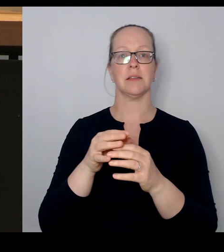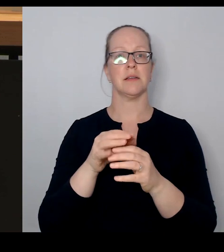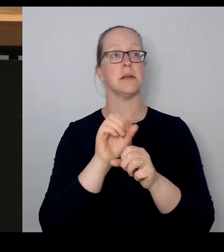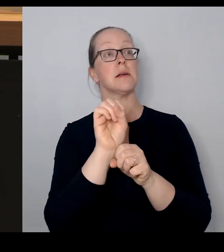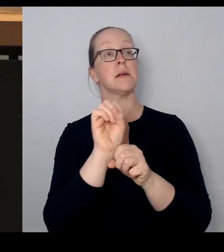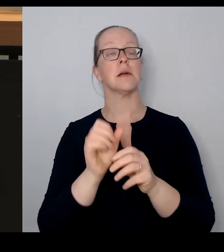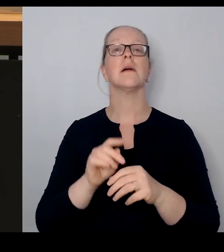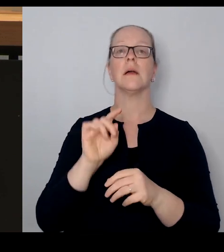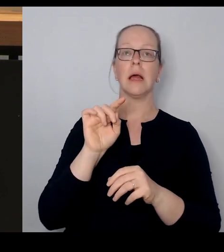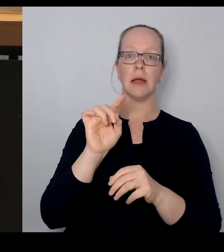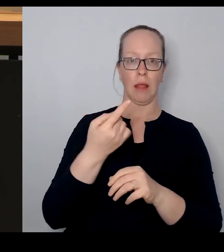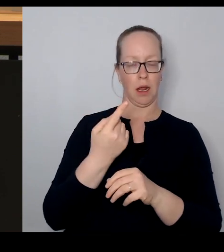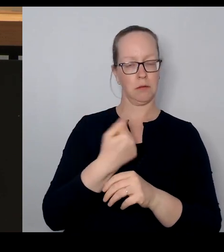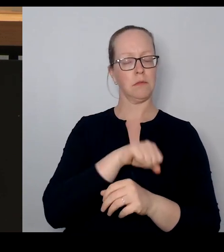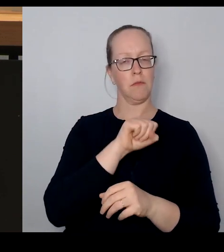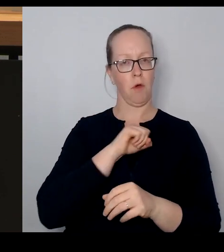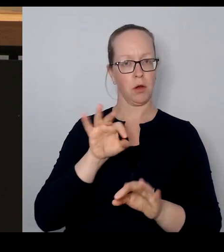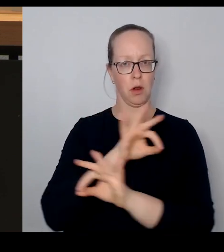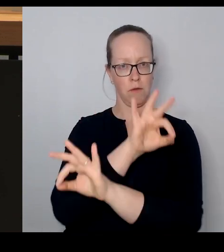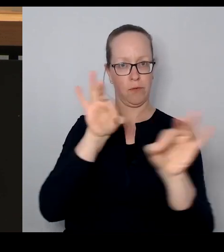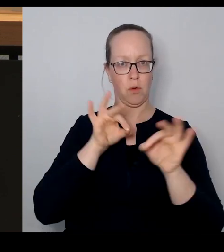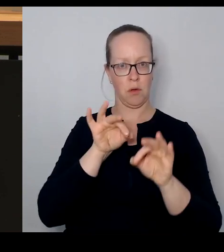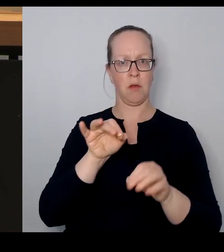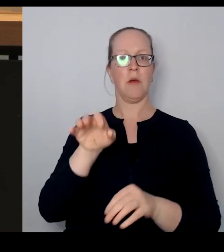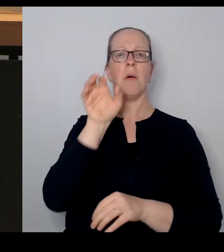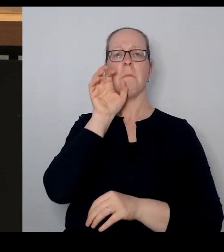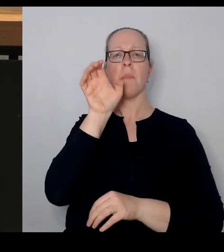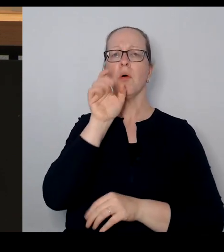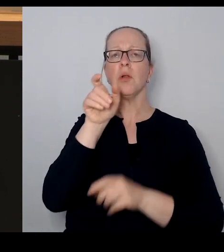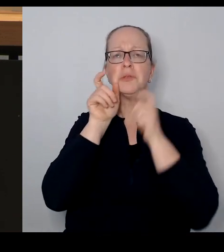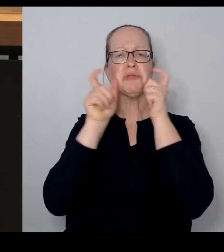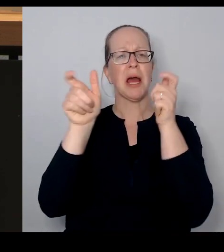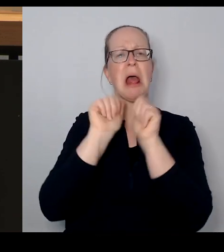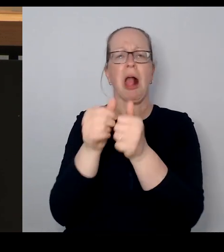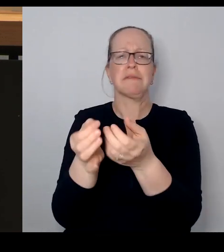Also es geht hier um die Stadt und es geht um die Mitarbeiterinnen und Mitarbeiter der BVG.